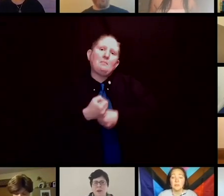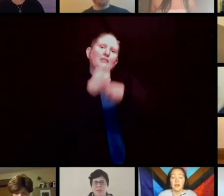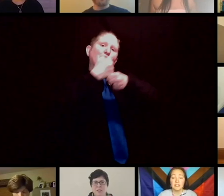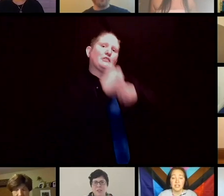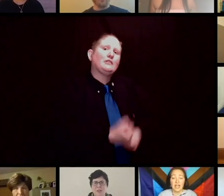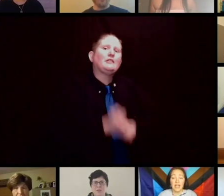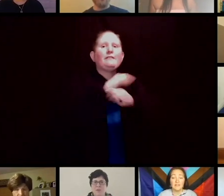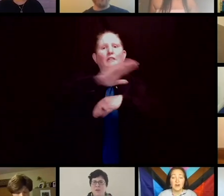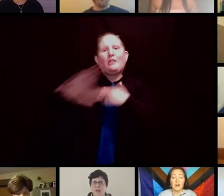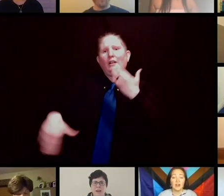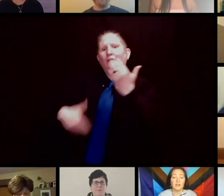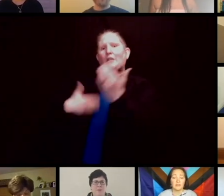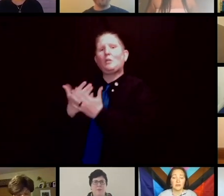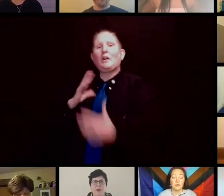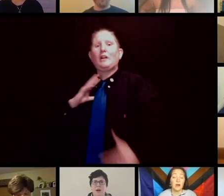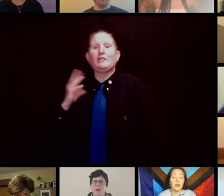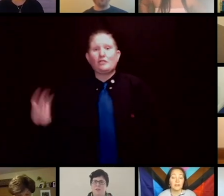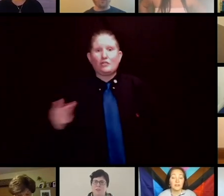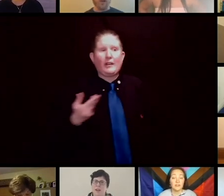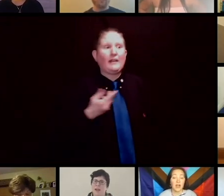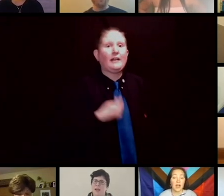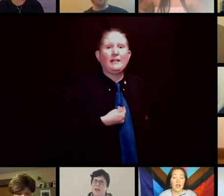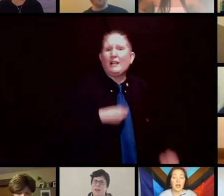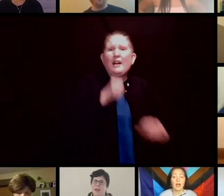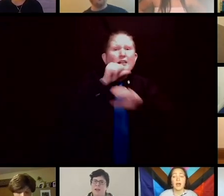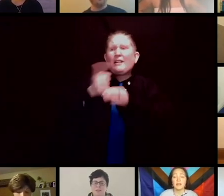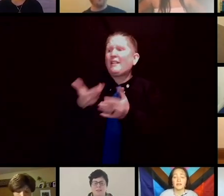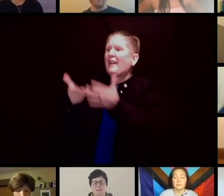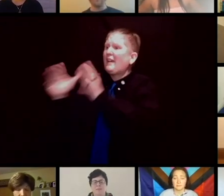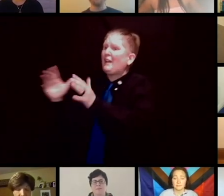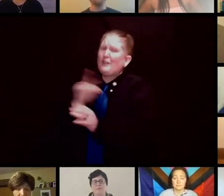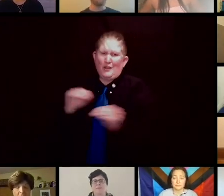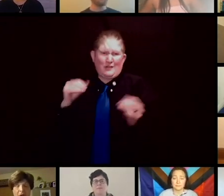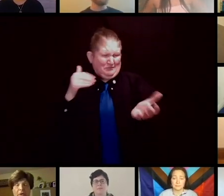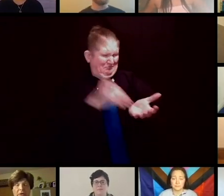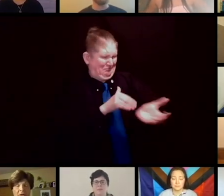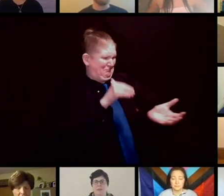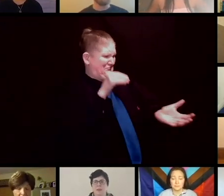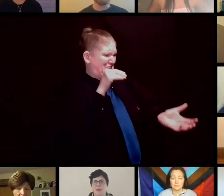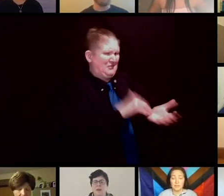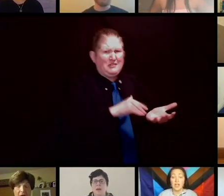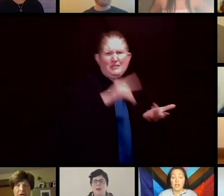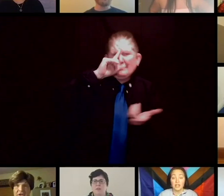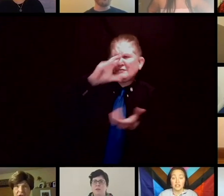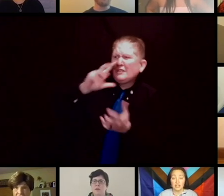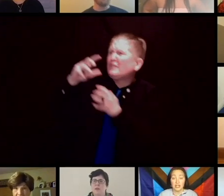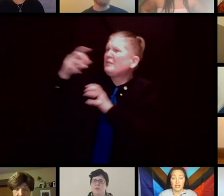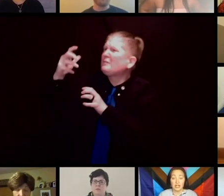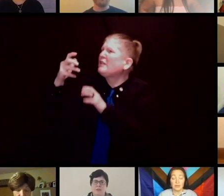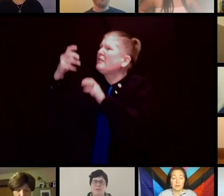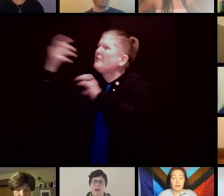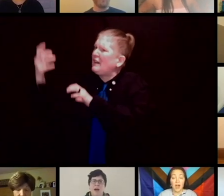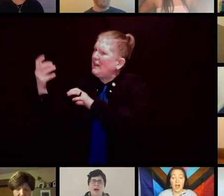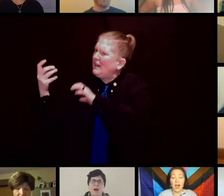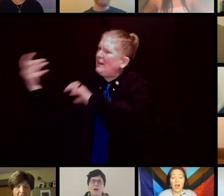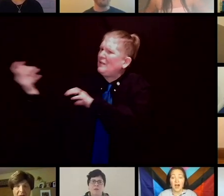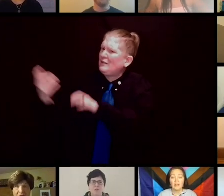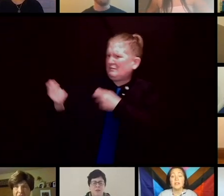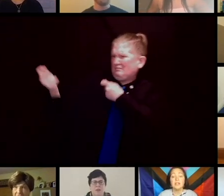Marchando por todos los trans No dejaré que ningún médico me cambie la cabeza